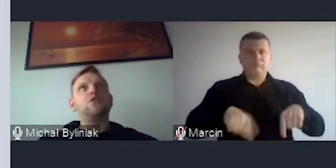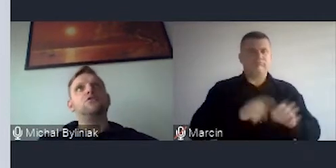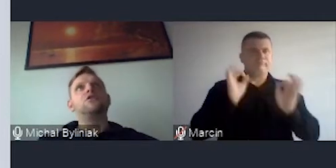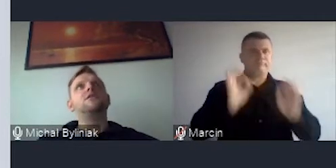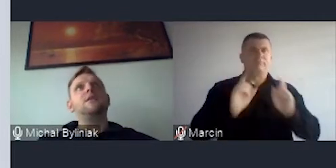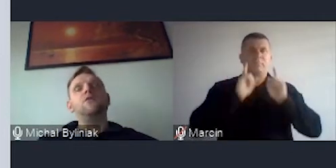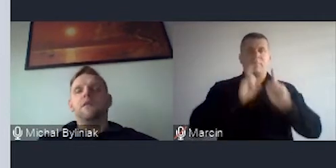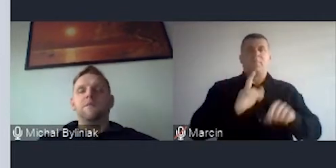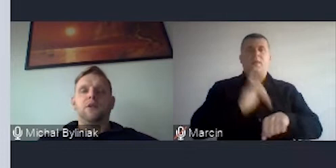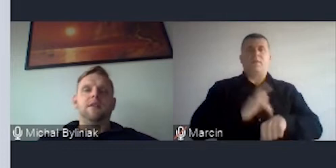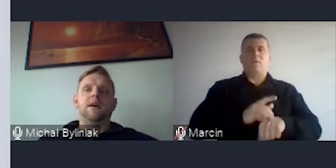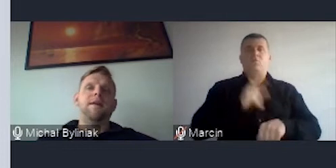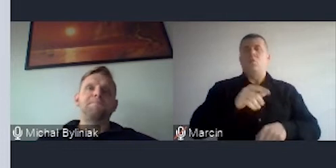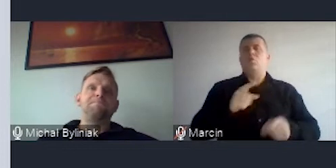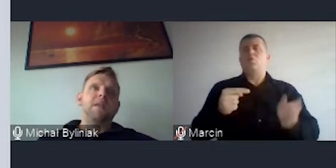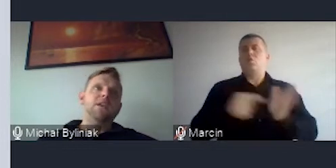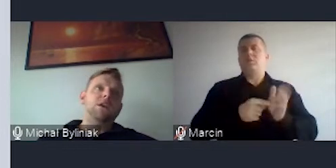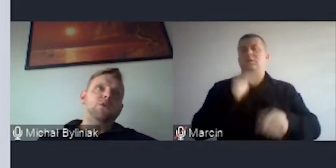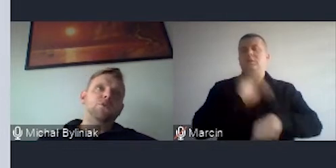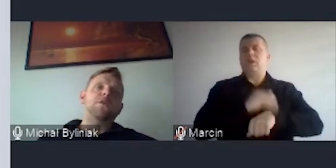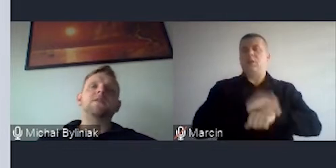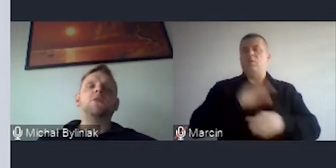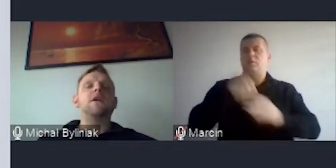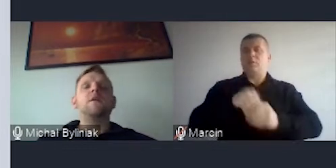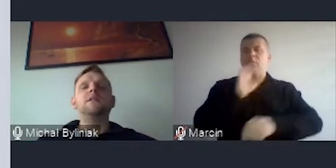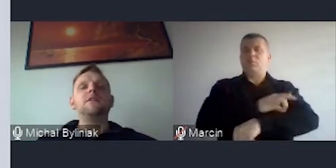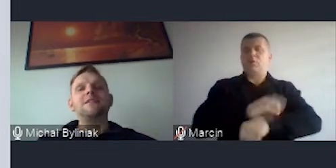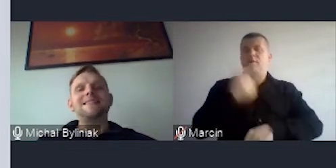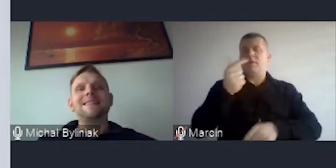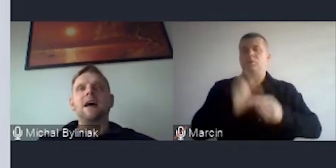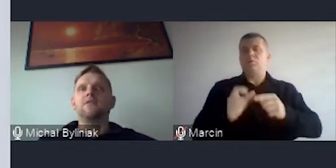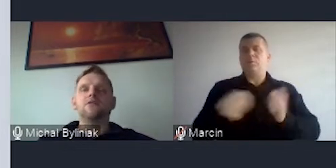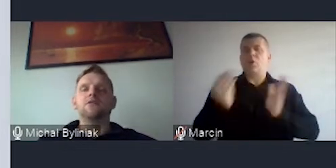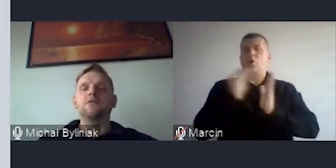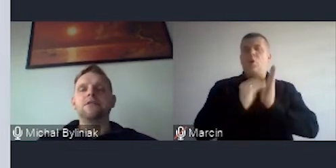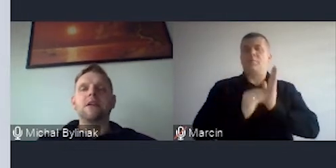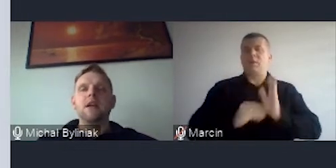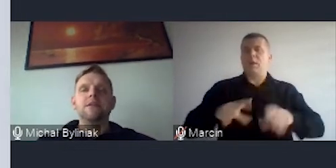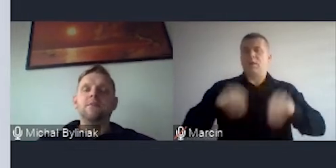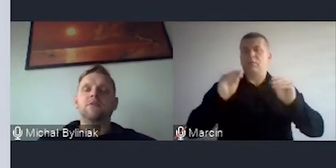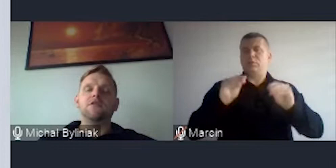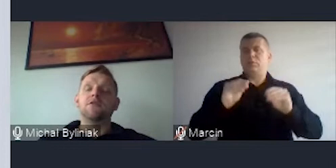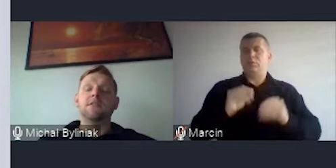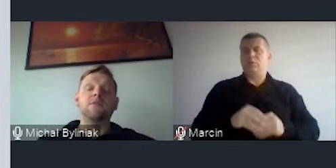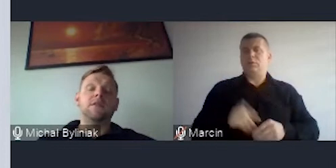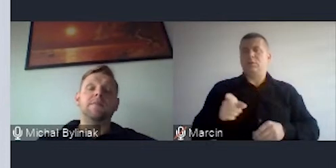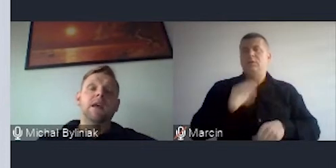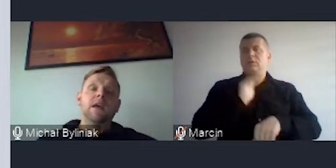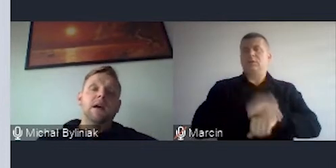To dotyczy zamówień w projektach i tu dwa słowa komentarza na start, dotyczących zamówień.